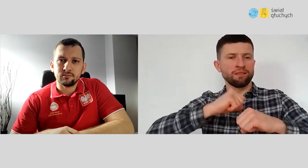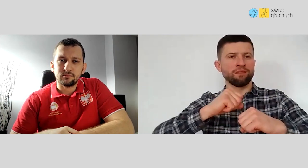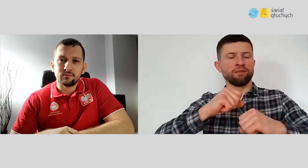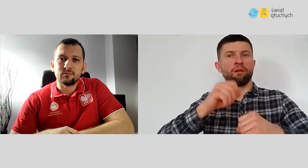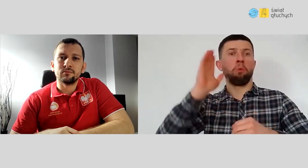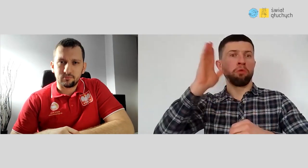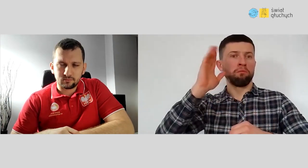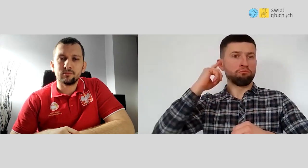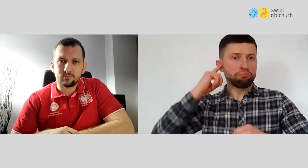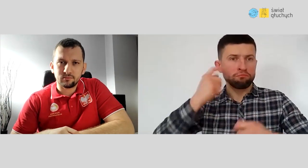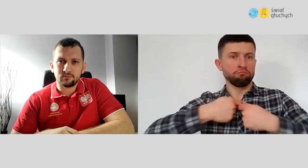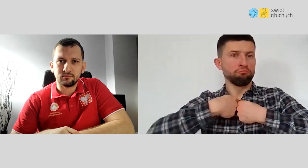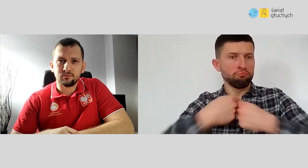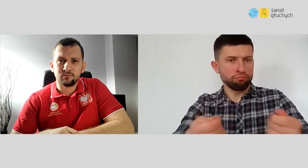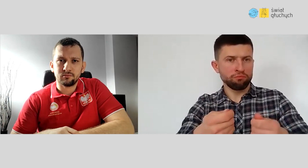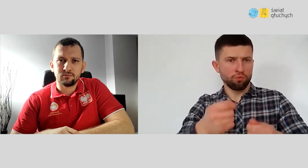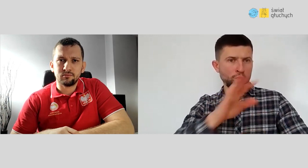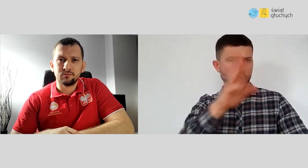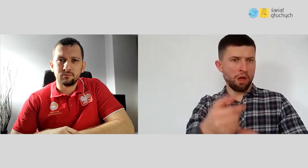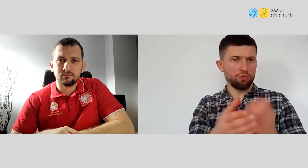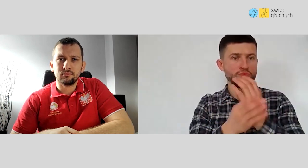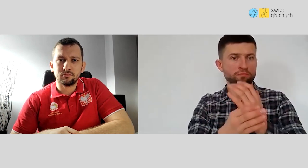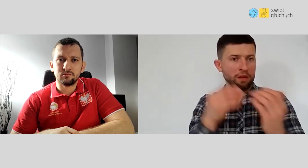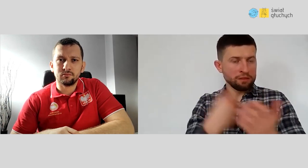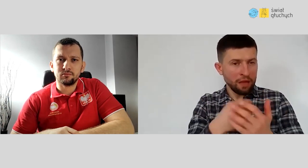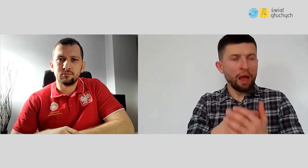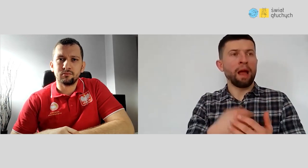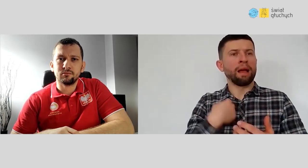i właśnie został sprzedany za niemałą cenę.